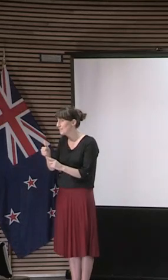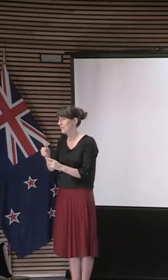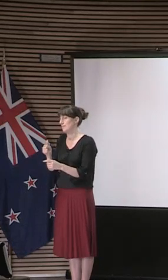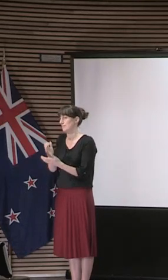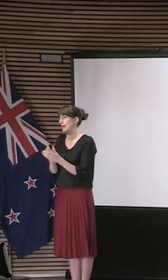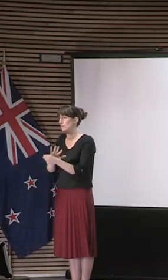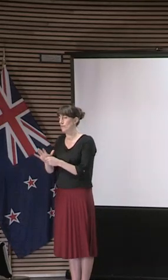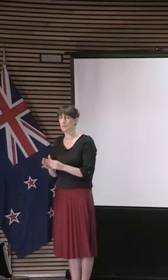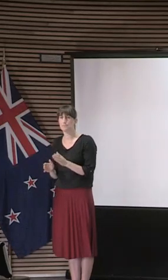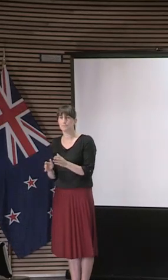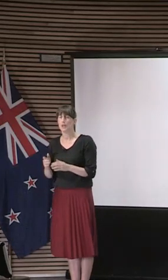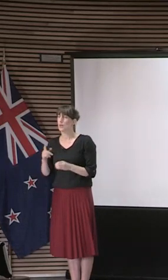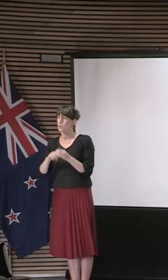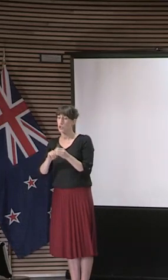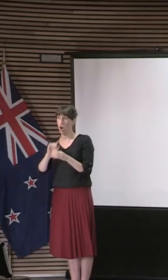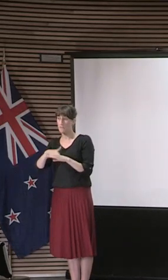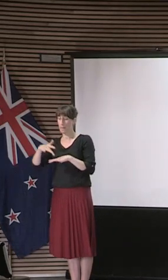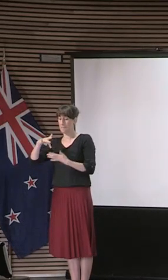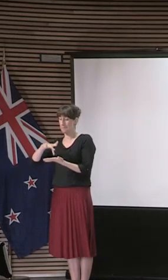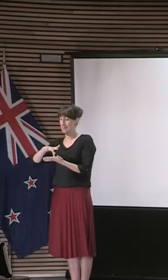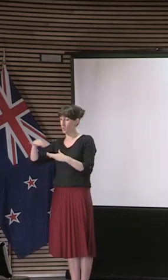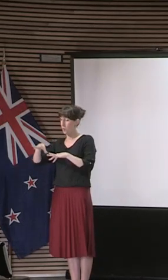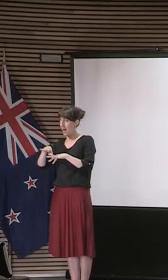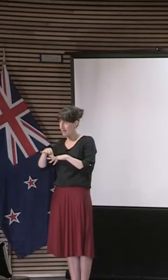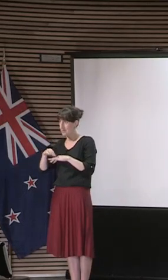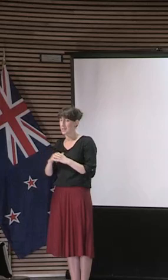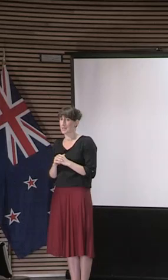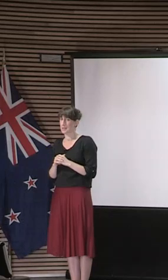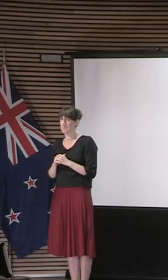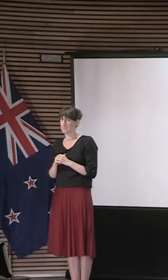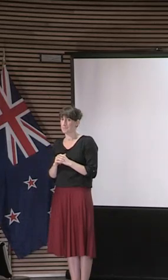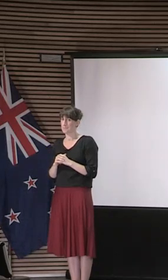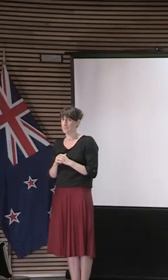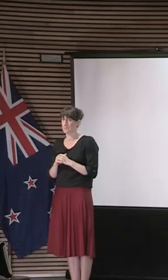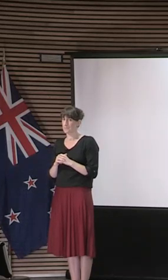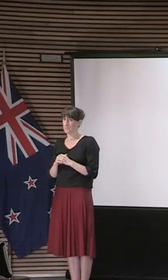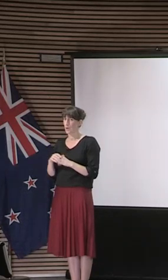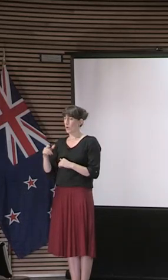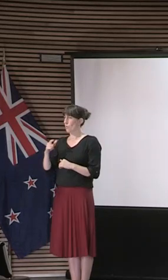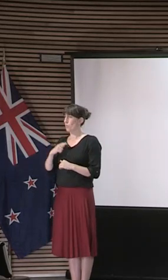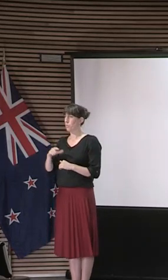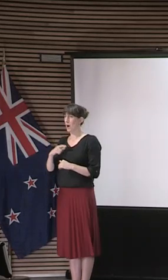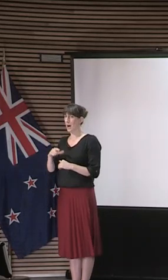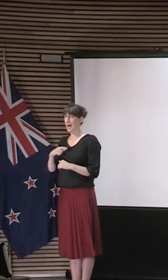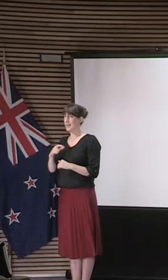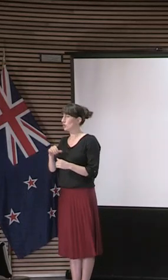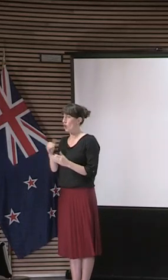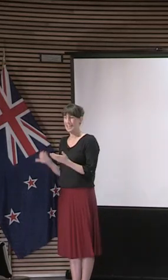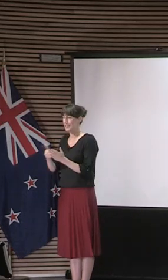rite ki nga tikanga whakamatautau mo te hakihaki o nga hononga tata ka he kaimahi tino tetahi. Na ko te